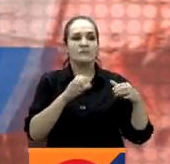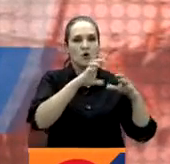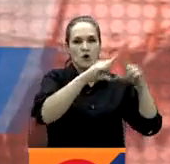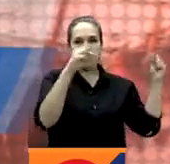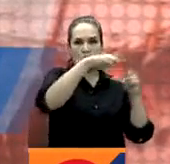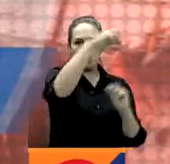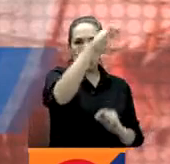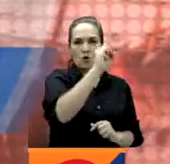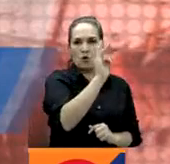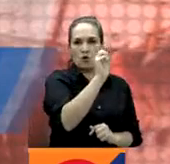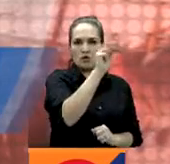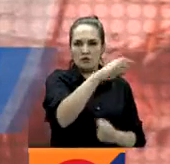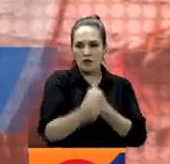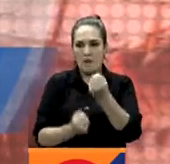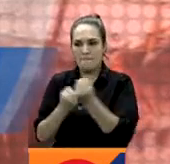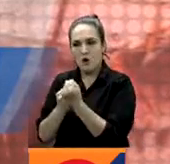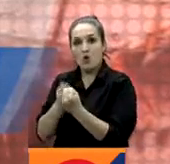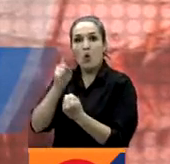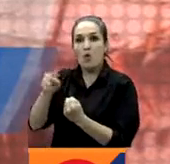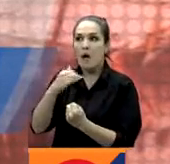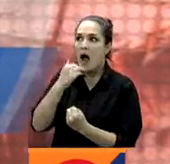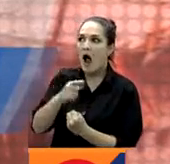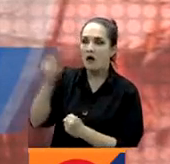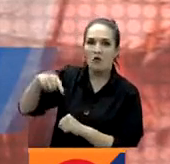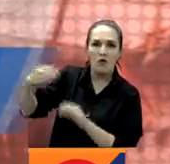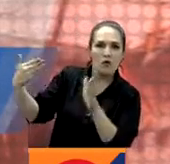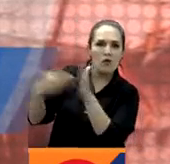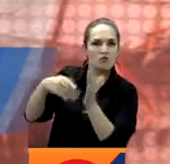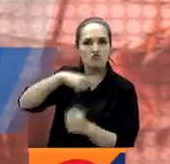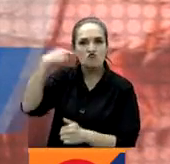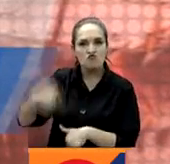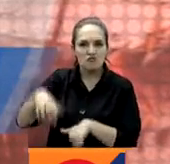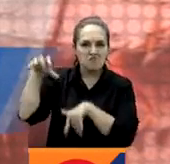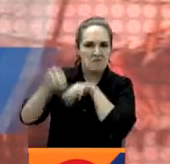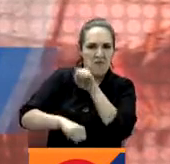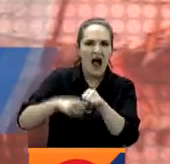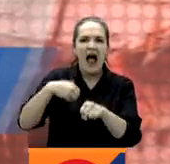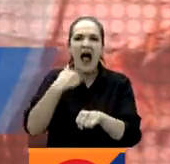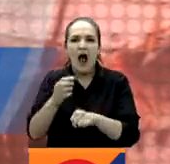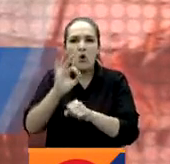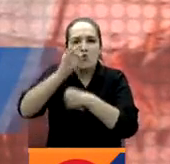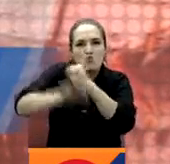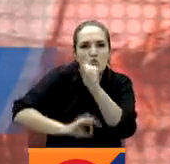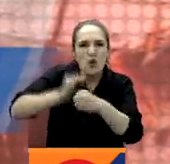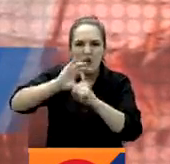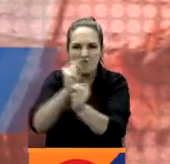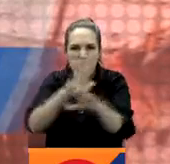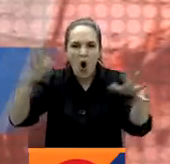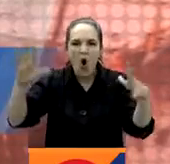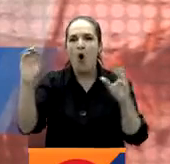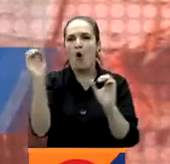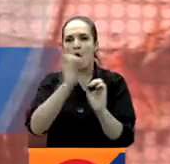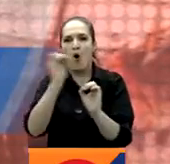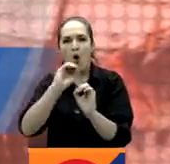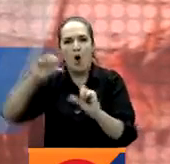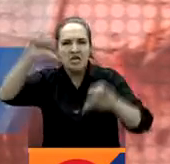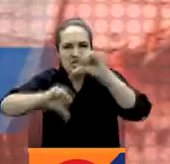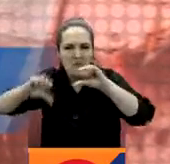UCRANIA RECIBIRá SOPORTE